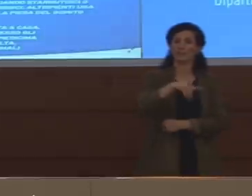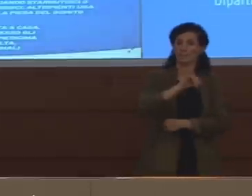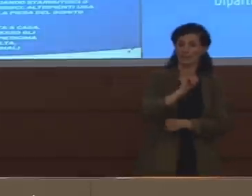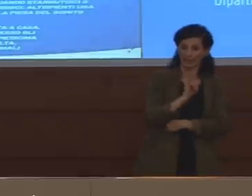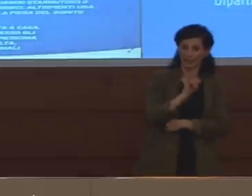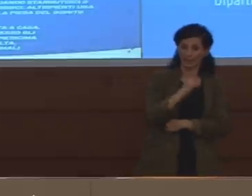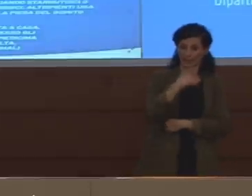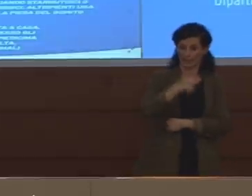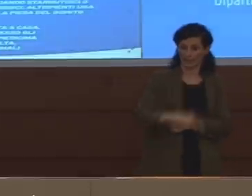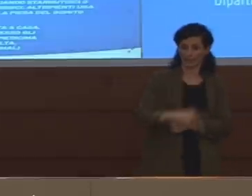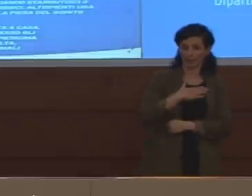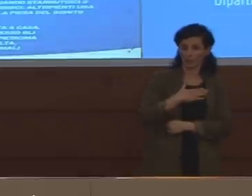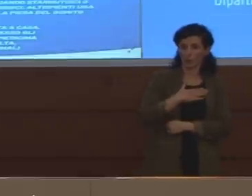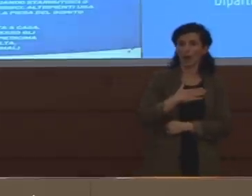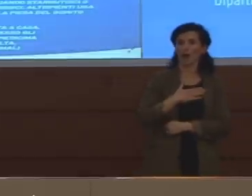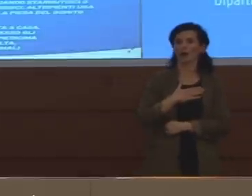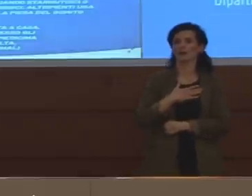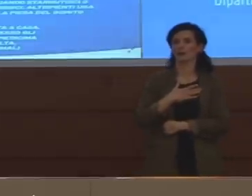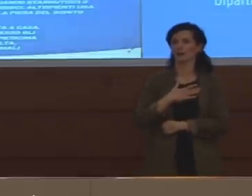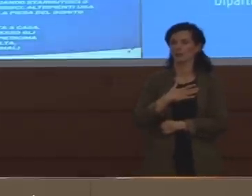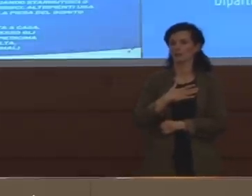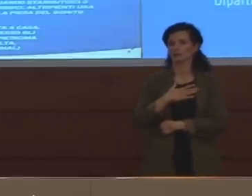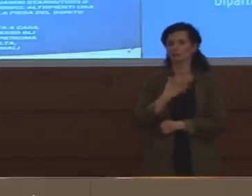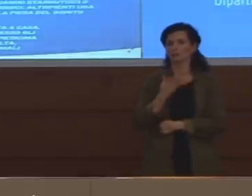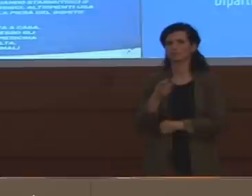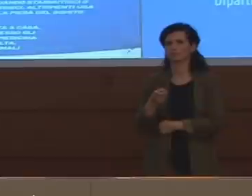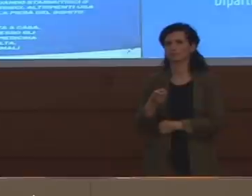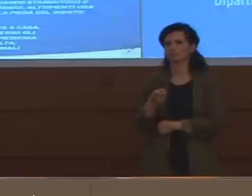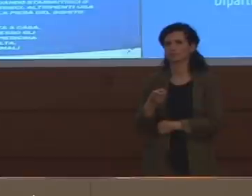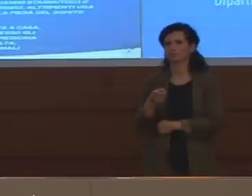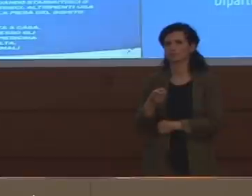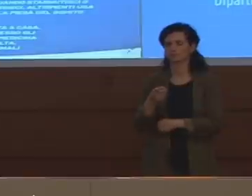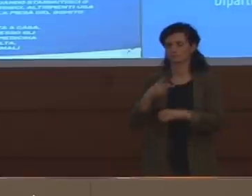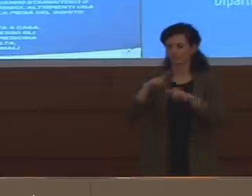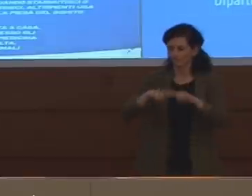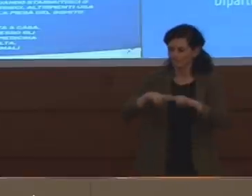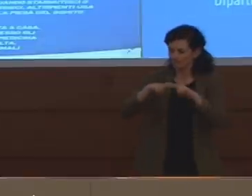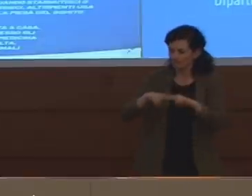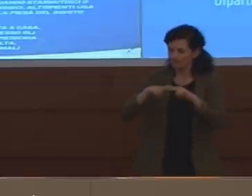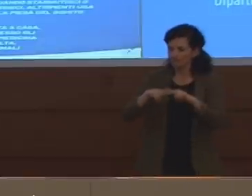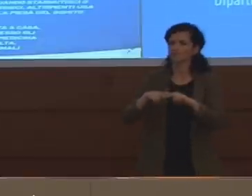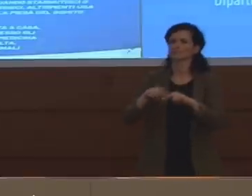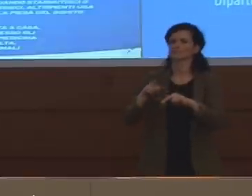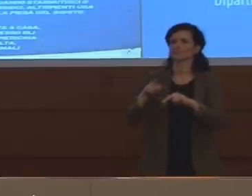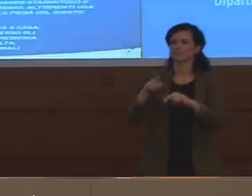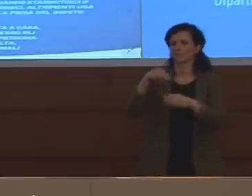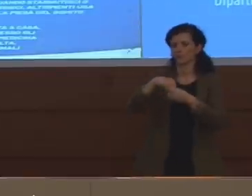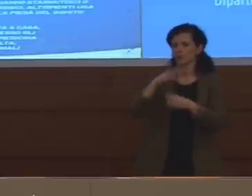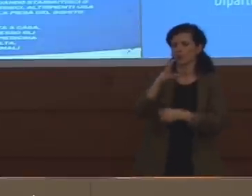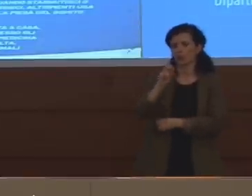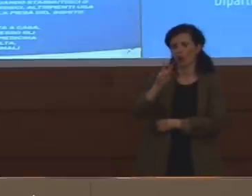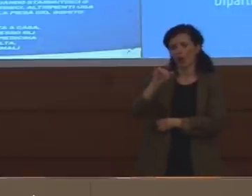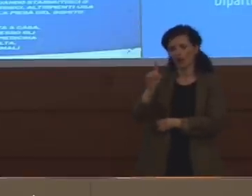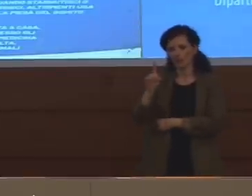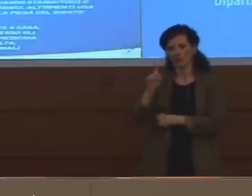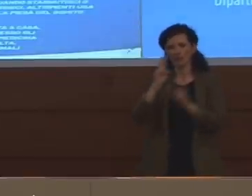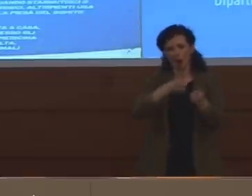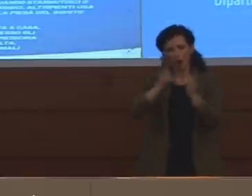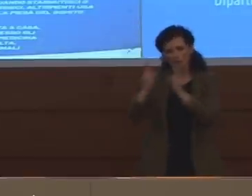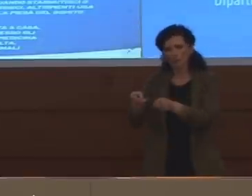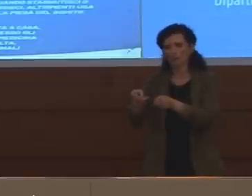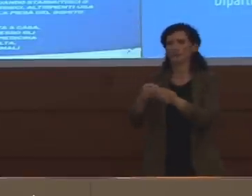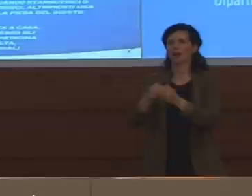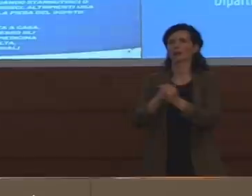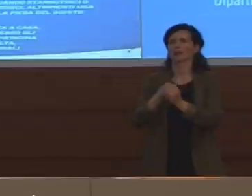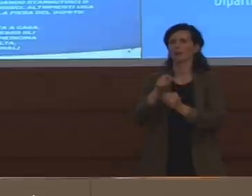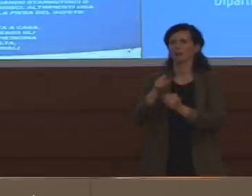individuale, la permanenza dei cosiddetti covid-hospital, l'implementazione